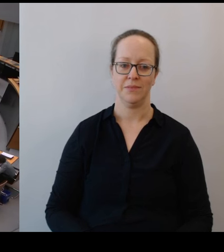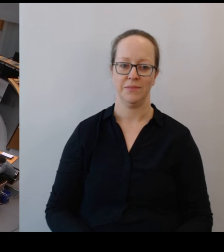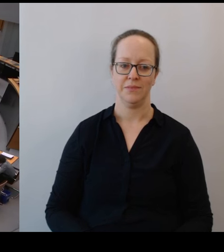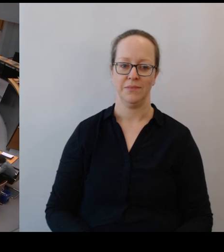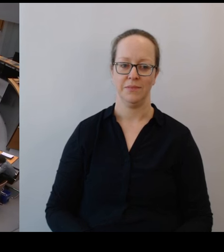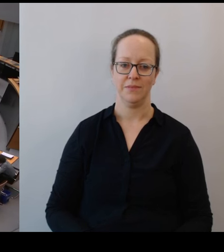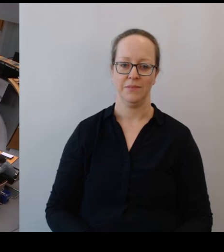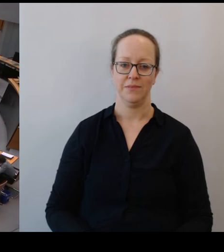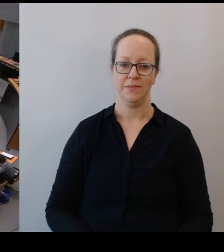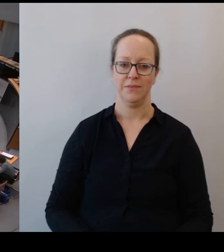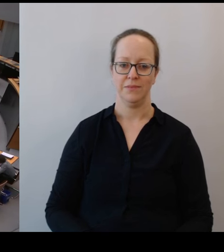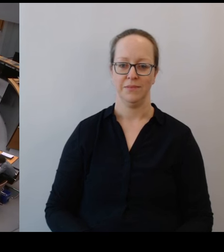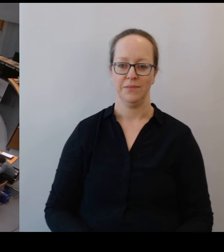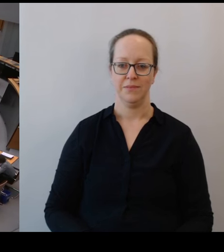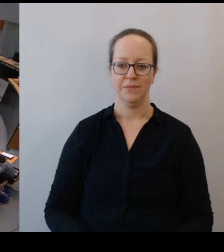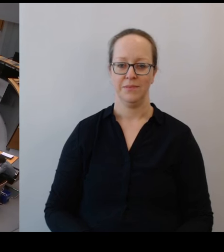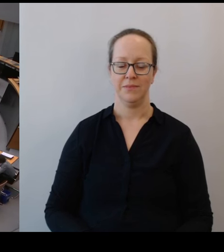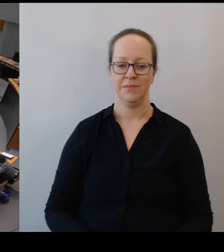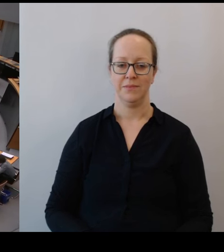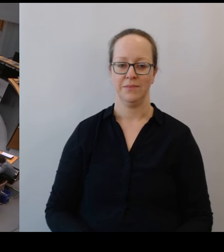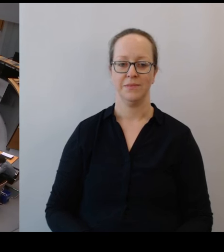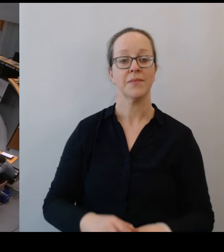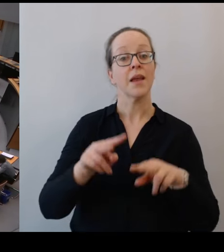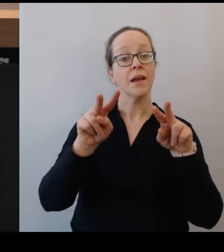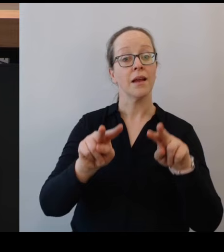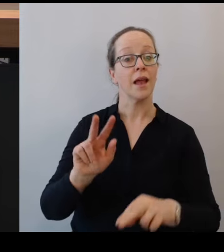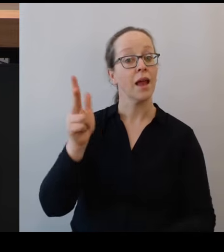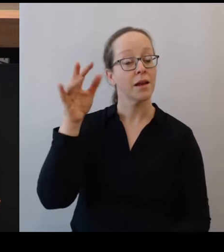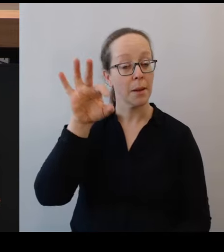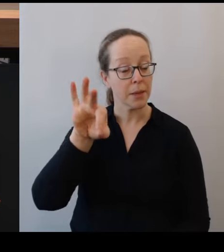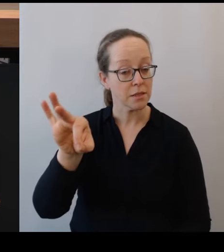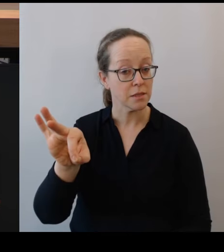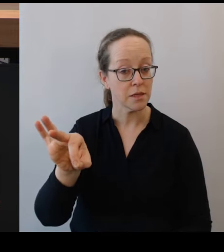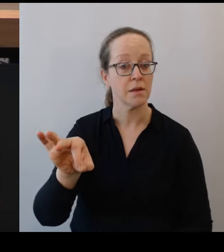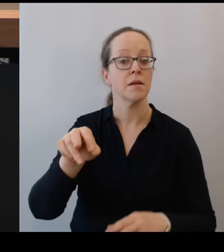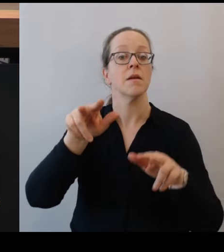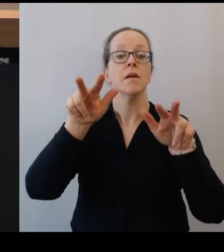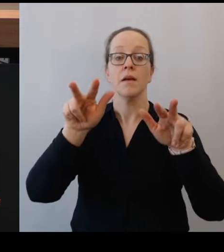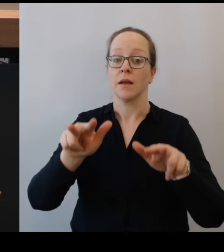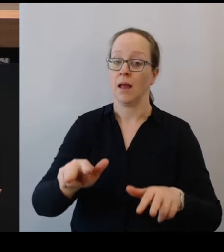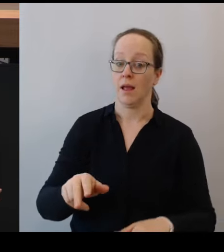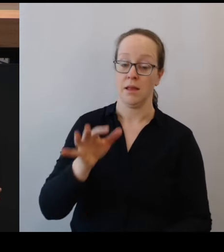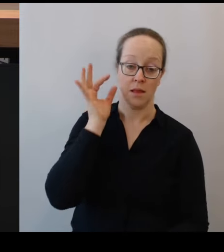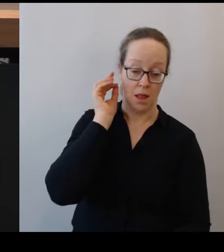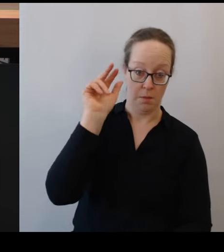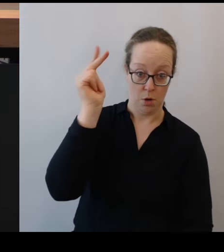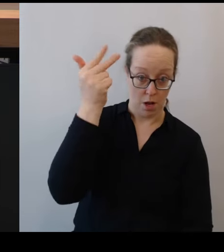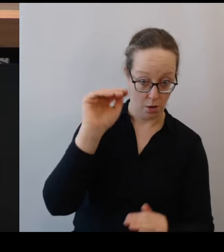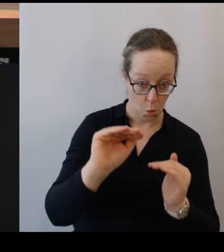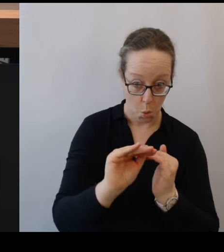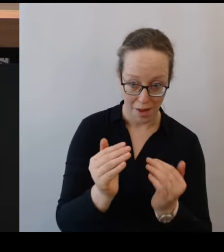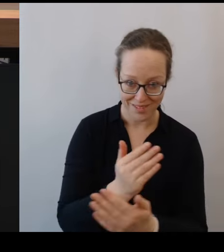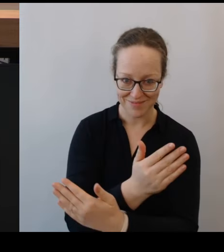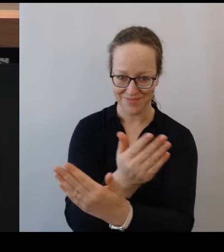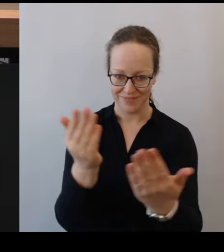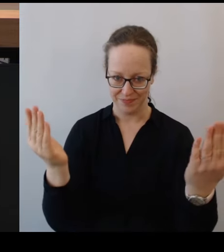(Rednerwechsel) Sehr geehrter Herr Präsident! Meine sehr verehrten Damen und Herren Kollegen! Mit dem vorliegenden Antrag soll eine Kappungsgrenze für